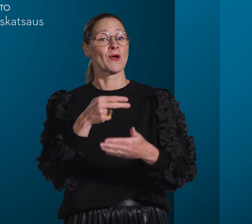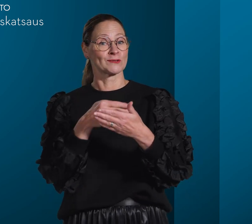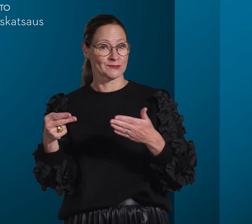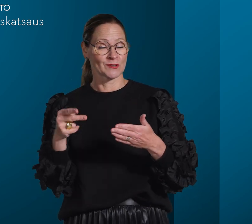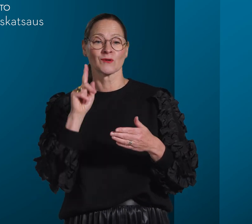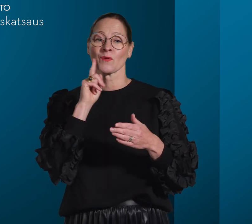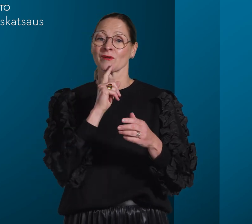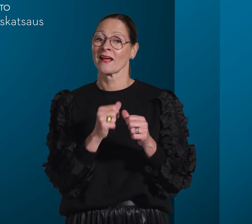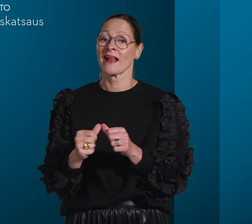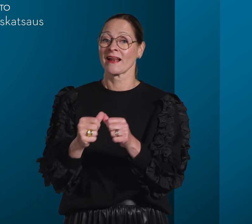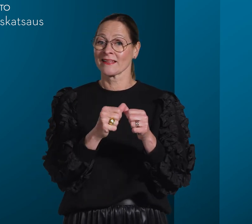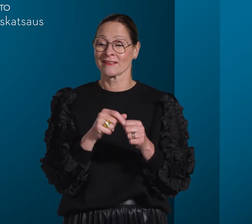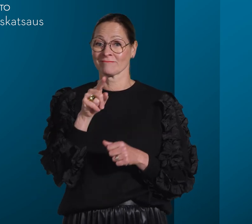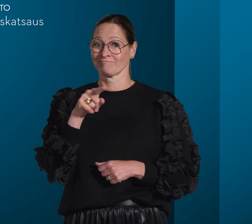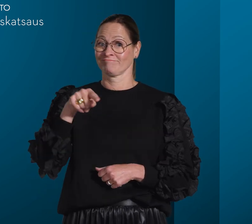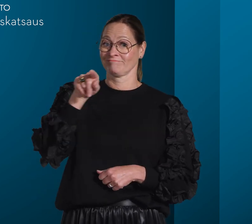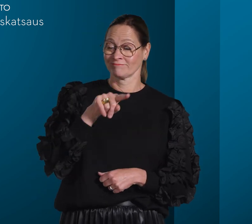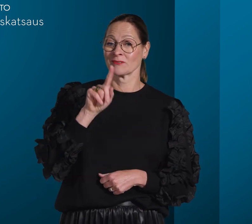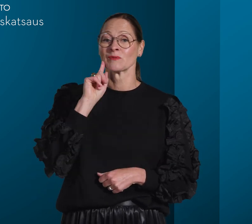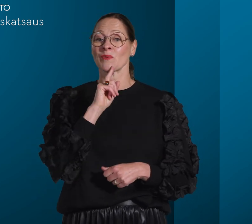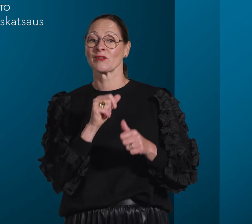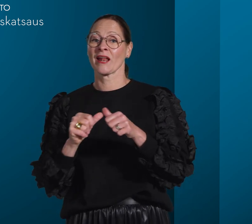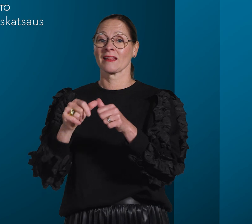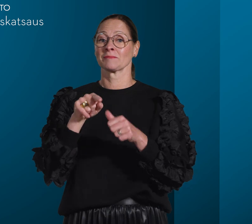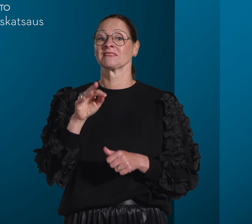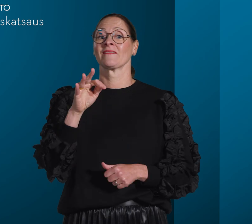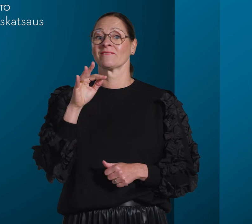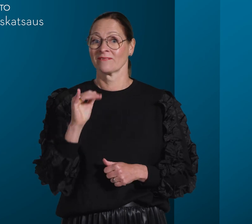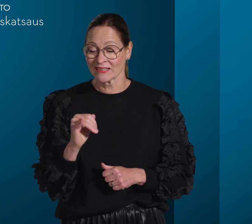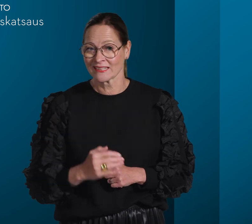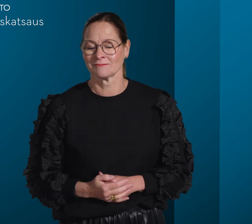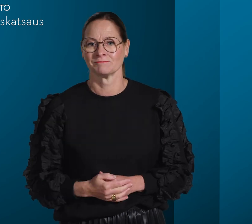osoitteeseen kuurojenliitto@kuurojenliitto.fi